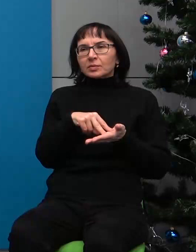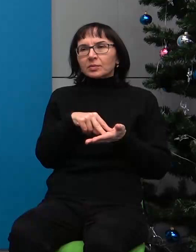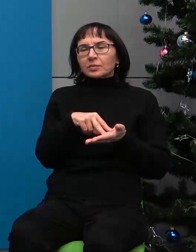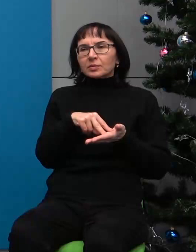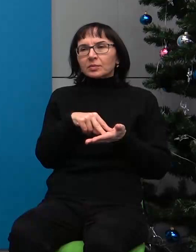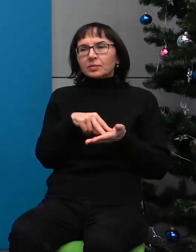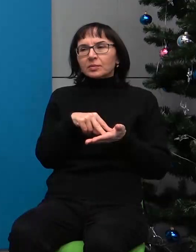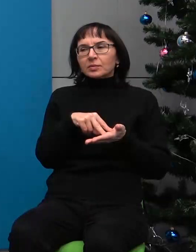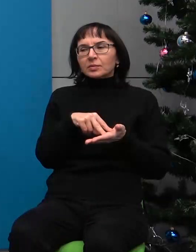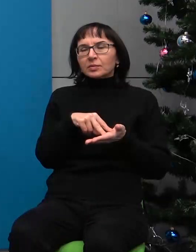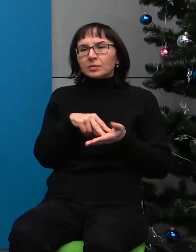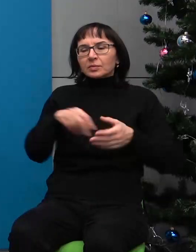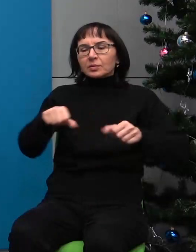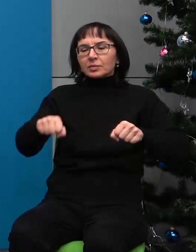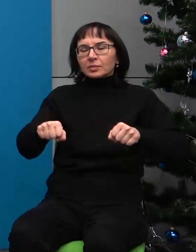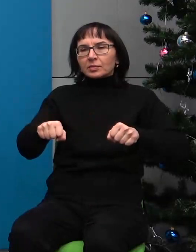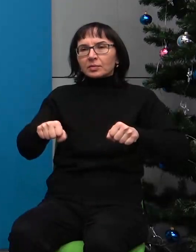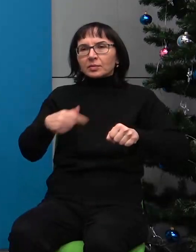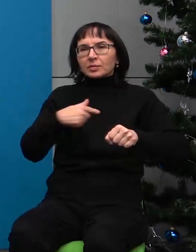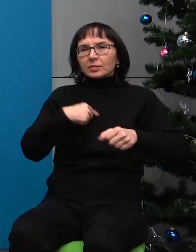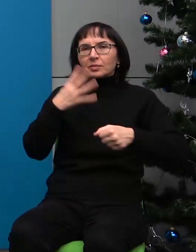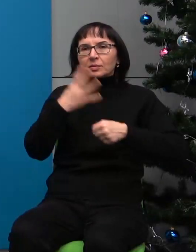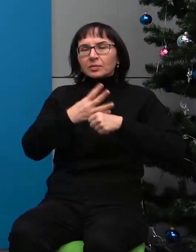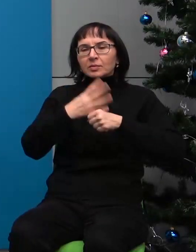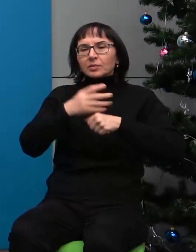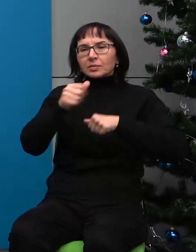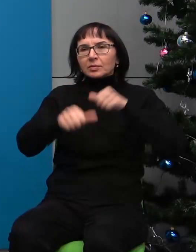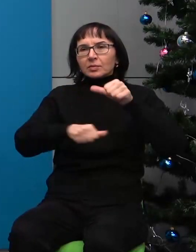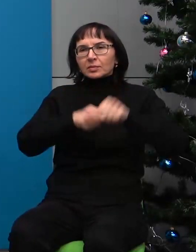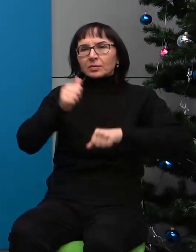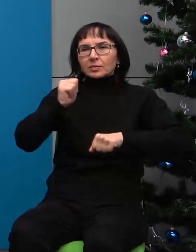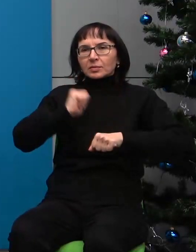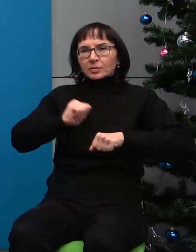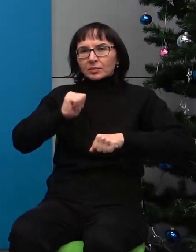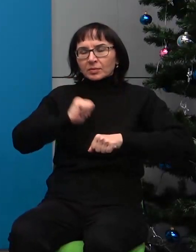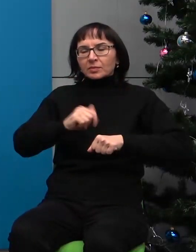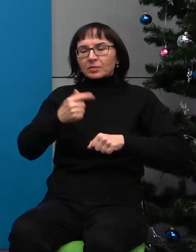Oparła się o barierkę i mówiła 40 lat czekałam, ja postoję.